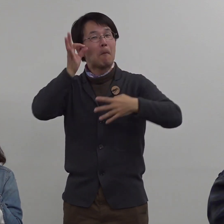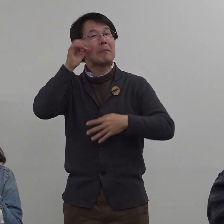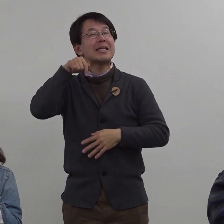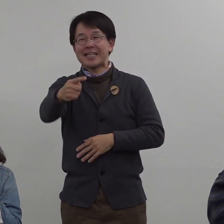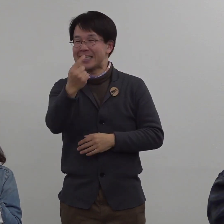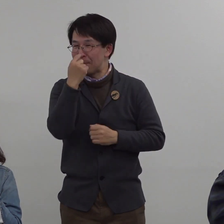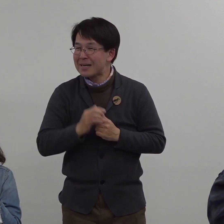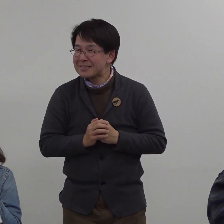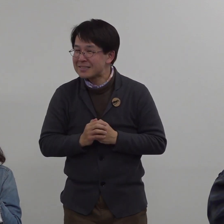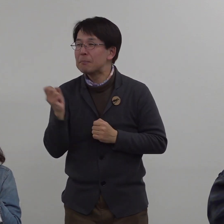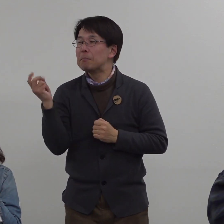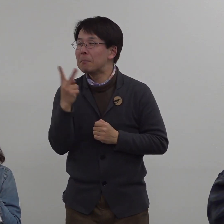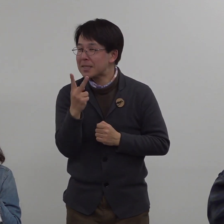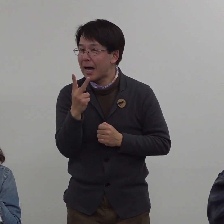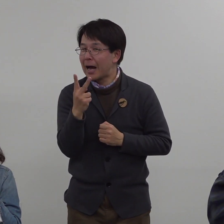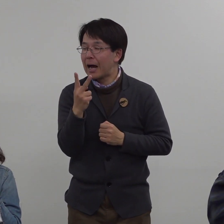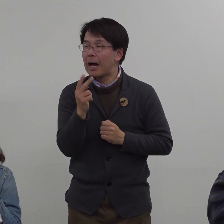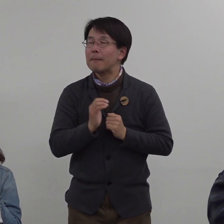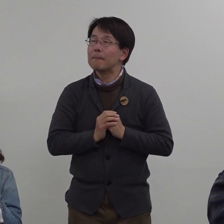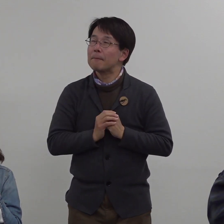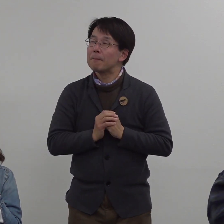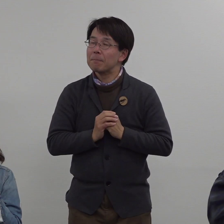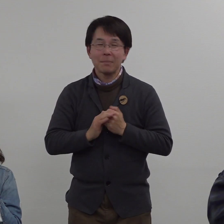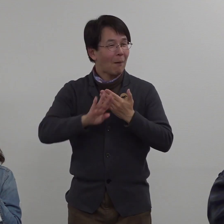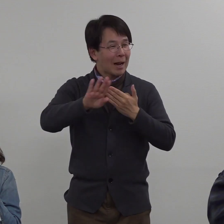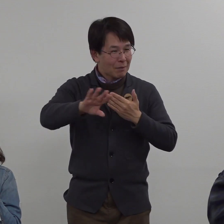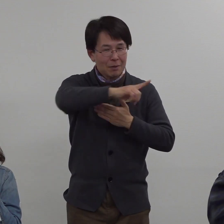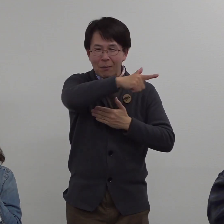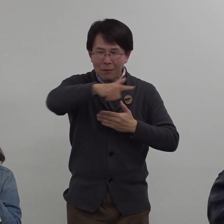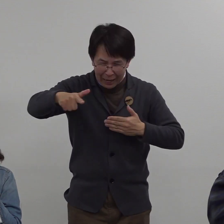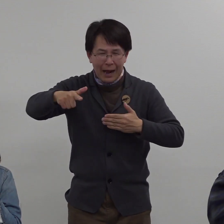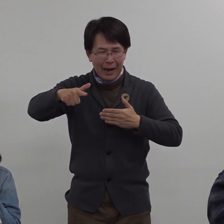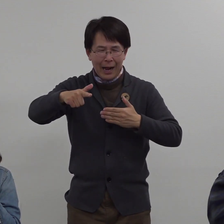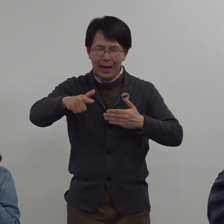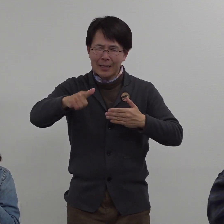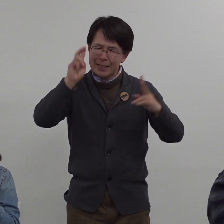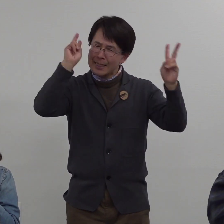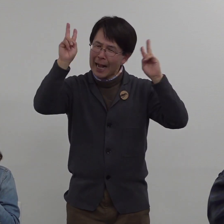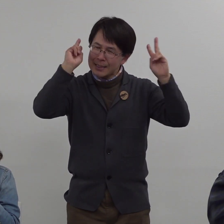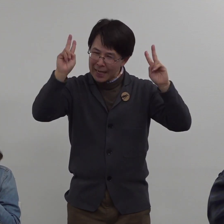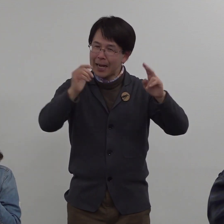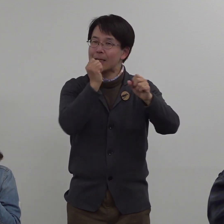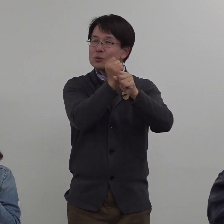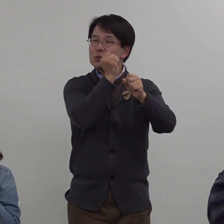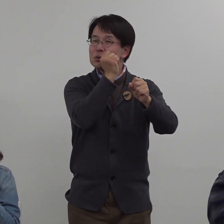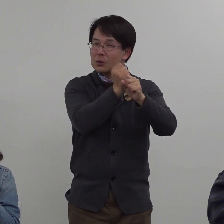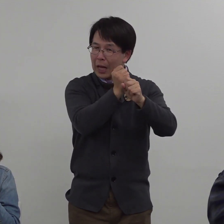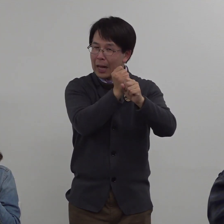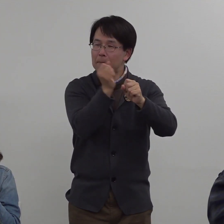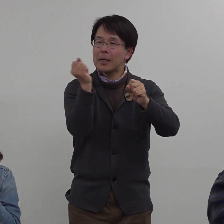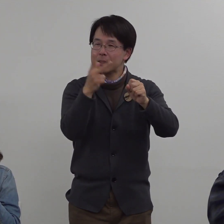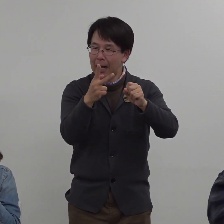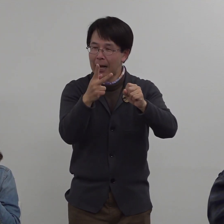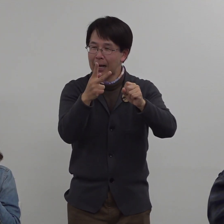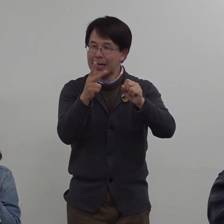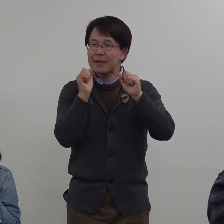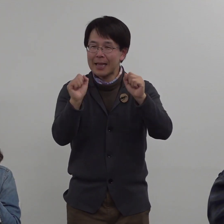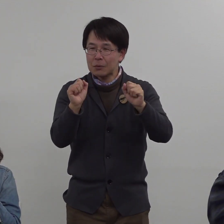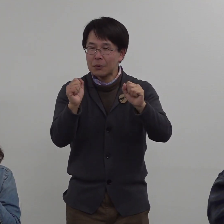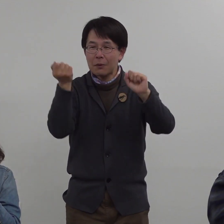また他のいろいろなプロダクション の作品、演劇も